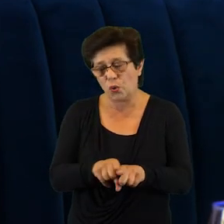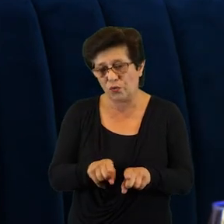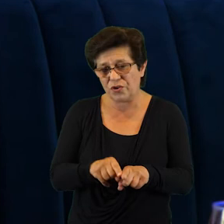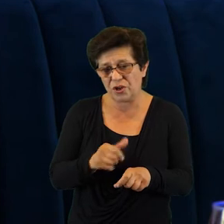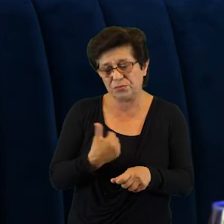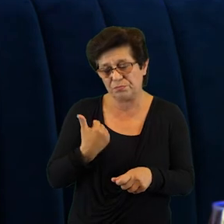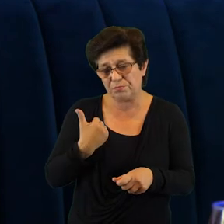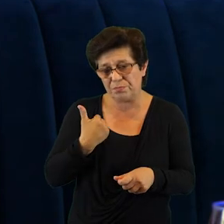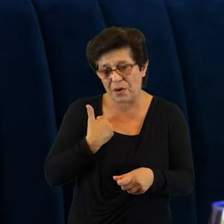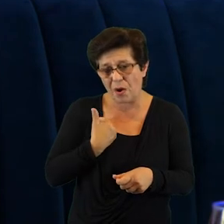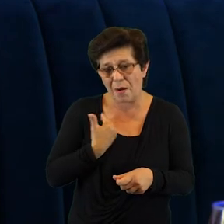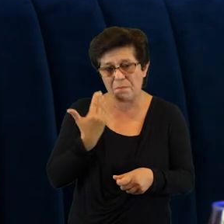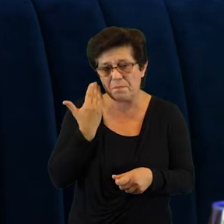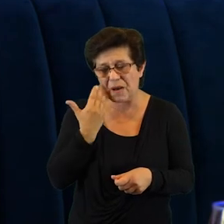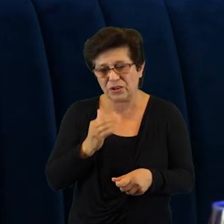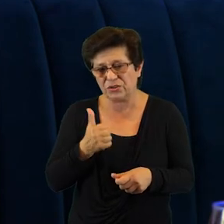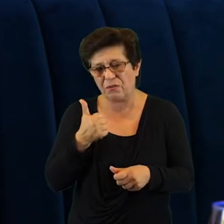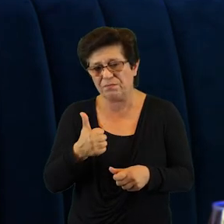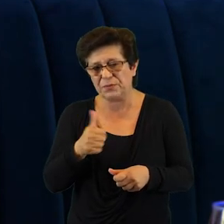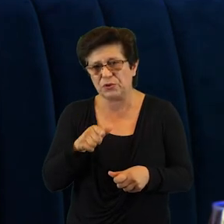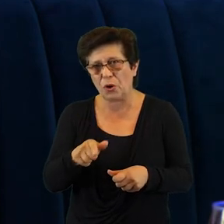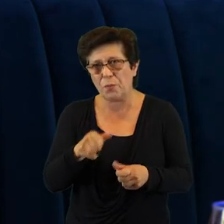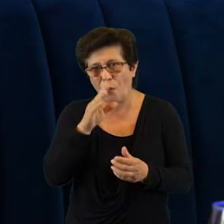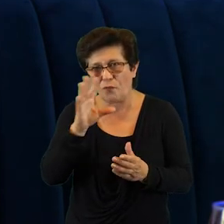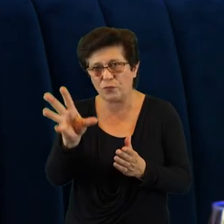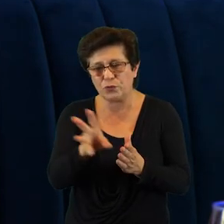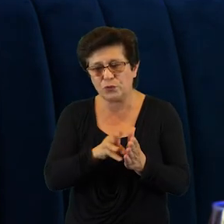Powstała na wzór kawiarń rosyjskich,